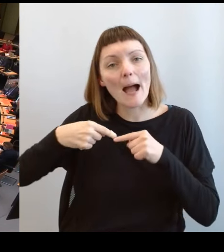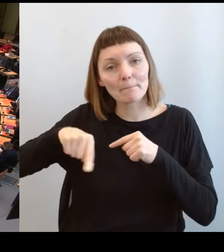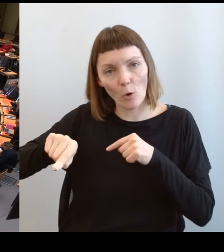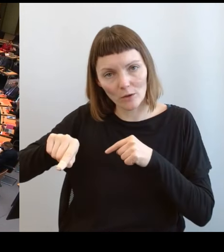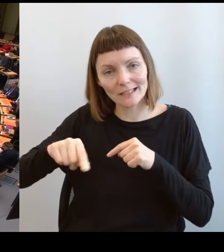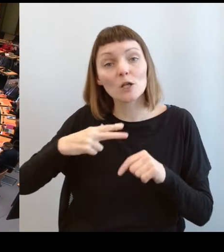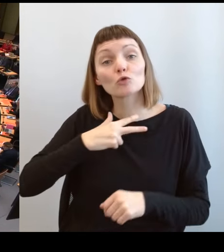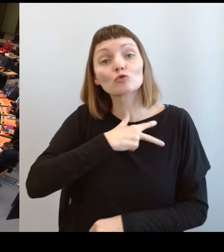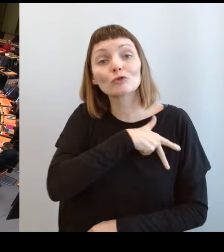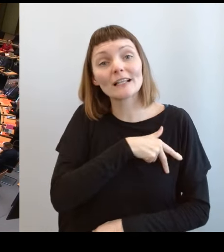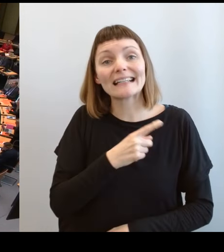Ich rufe Sie zur Ordnung. (Beifall)